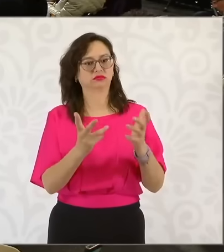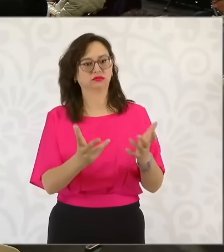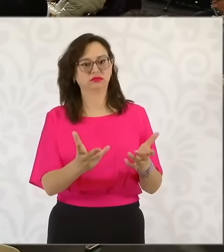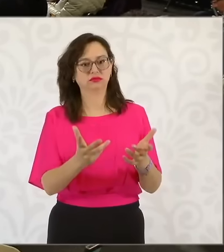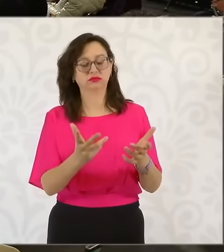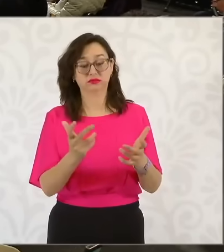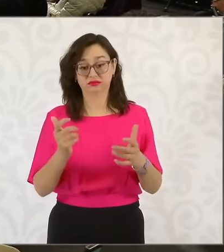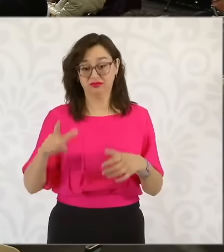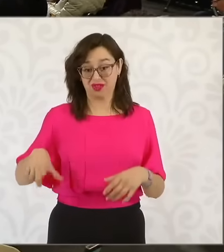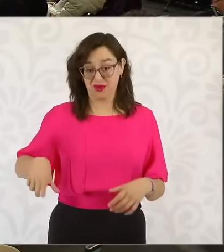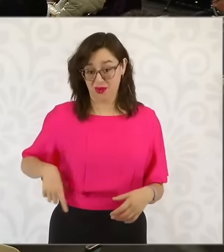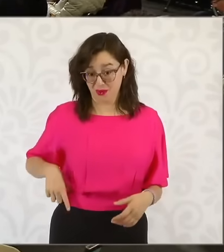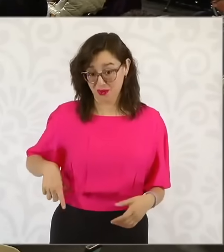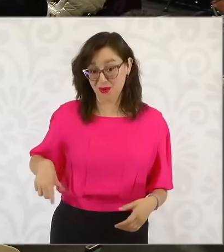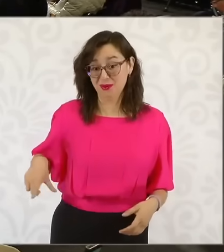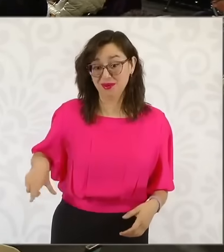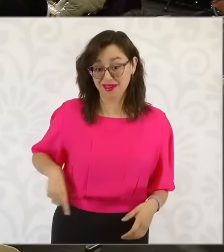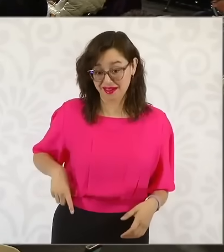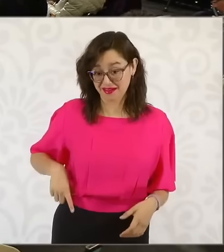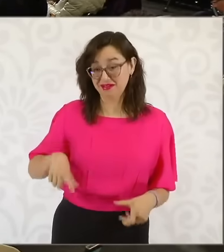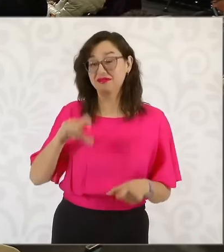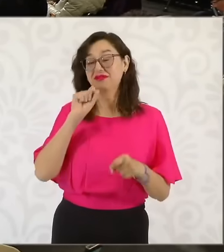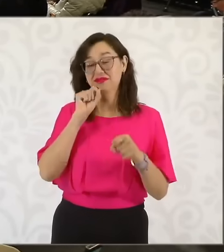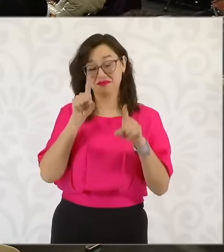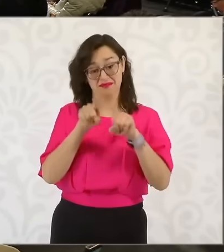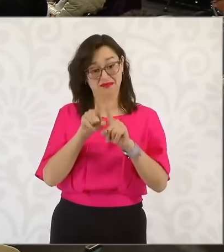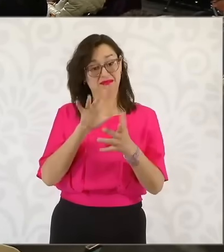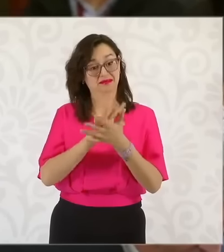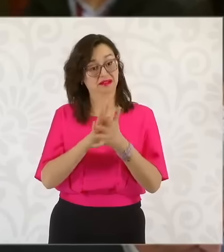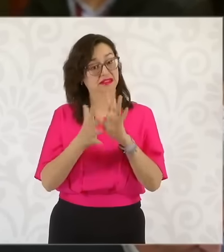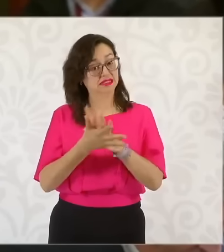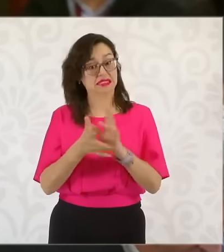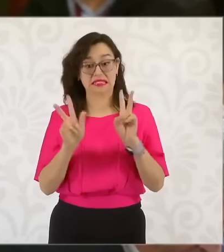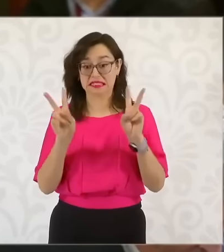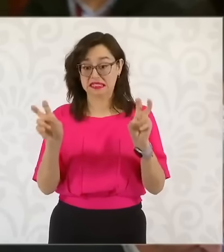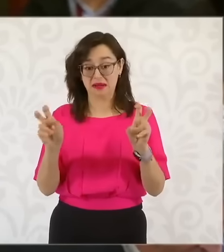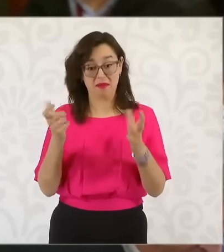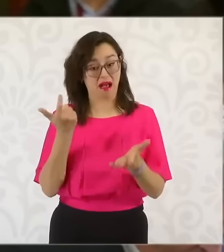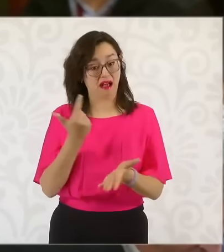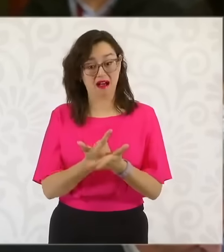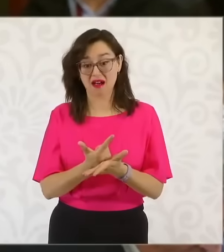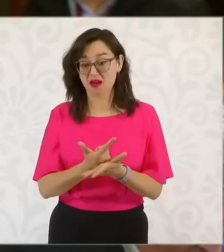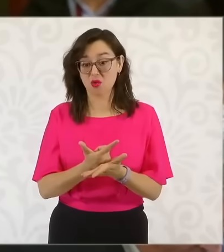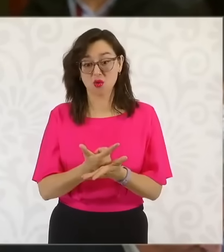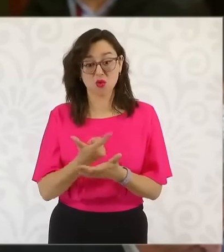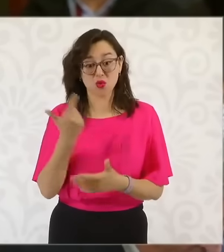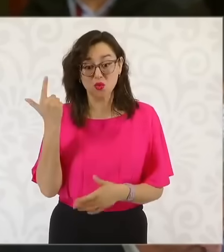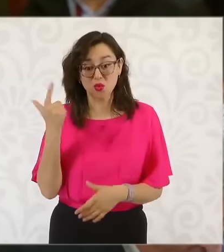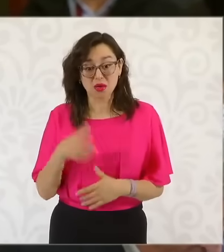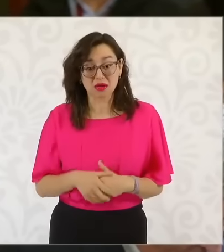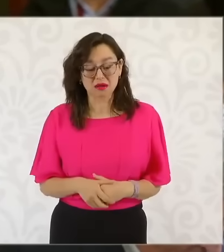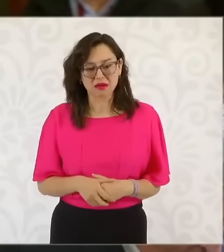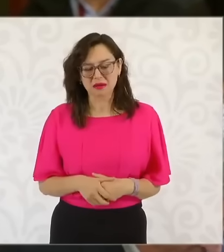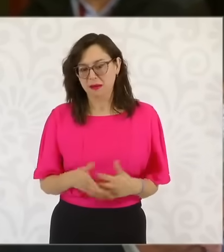autoridades incluso es muy grave es muy profundo ¿no entonces no hay nada de respetable en ese caso